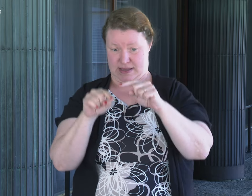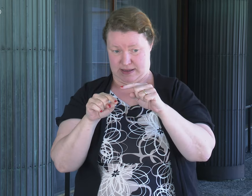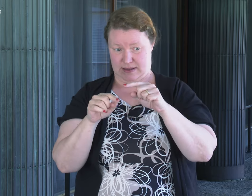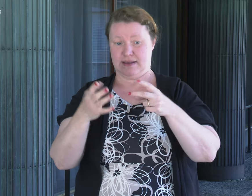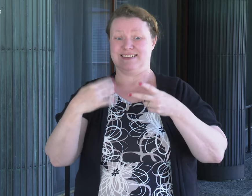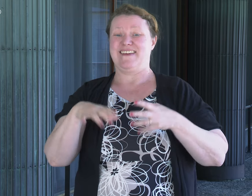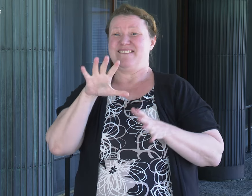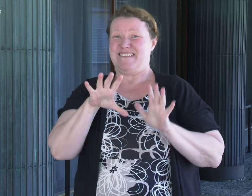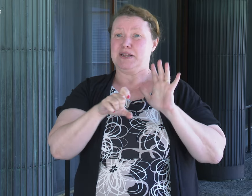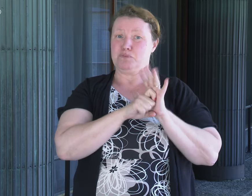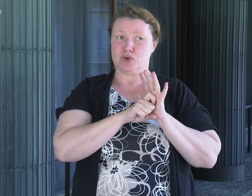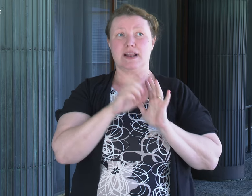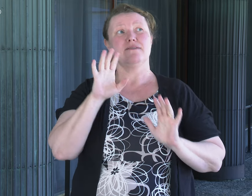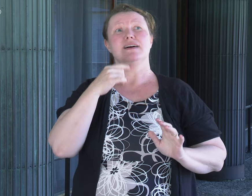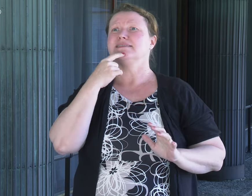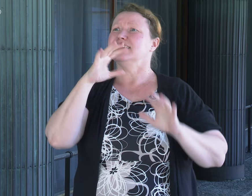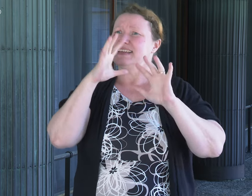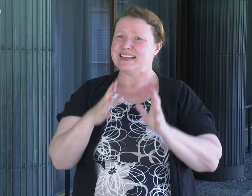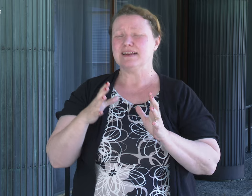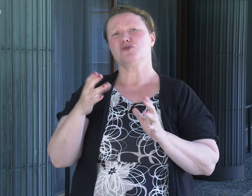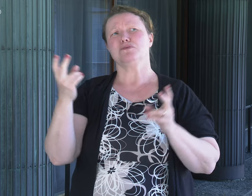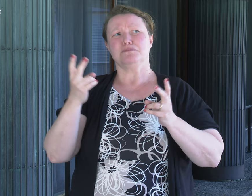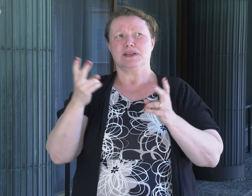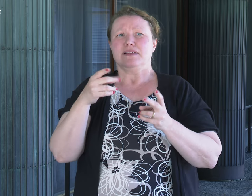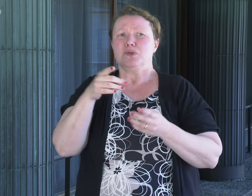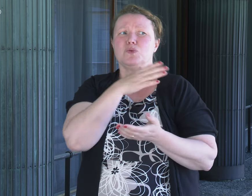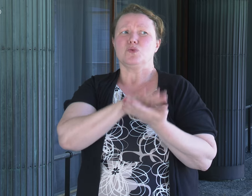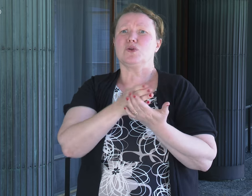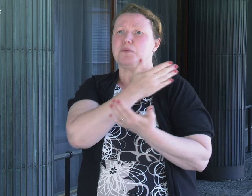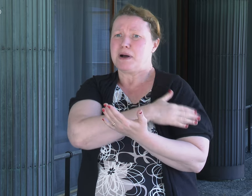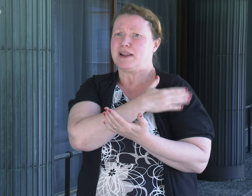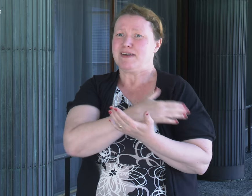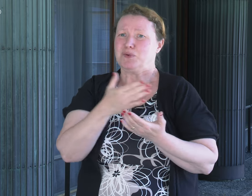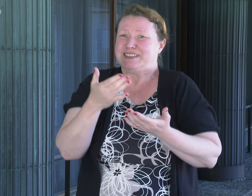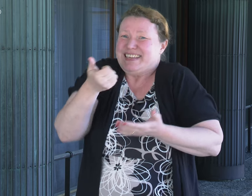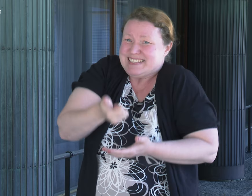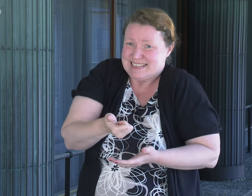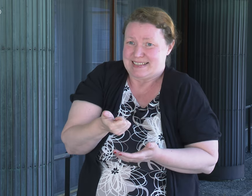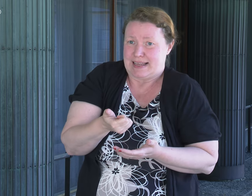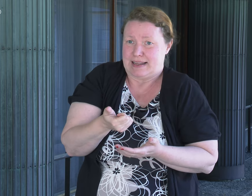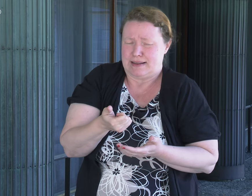5. pykälässä puhutaan itse tulkkauspalvelusta.